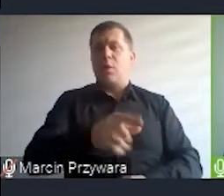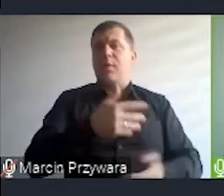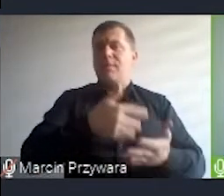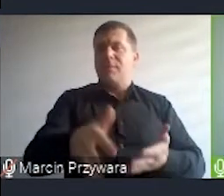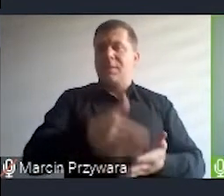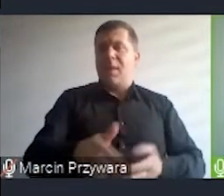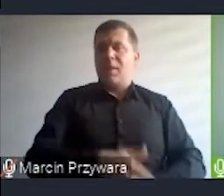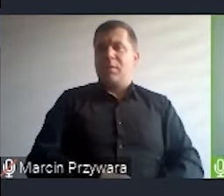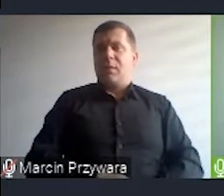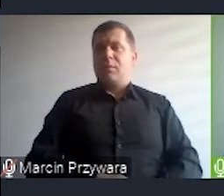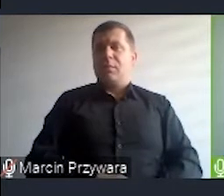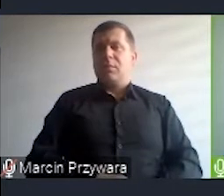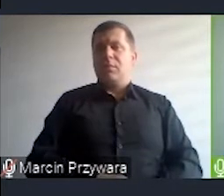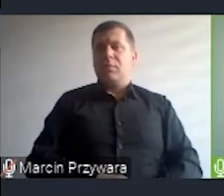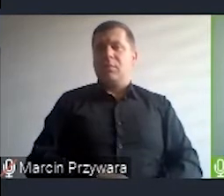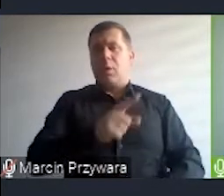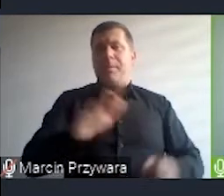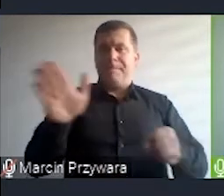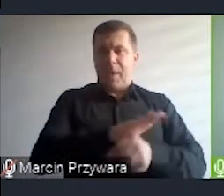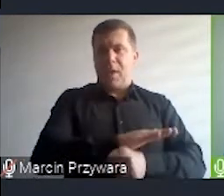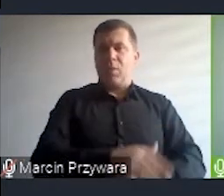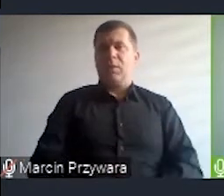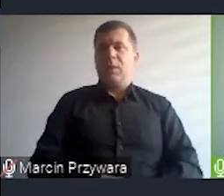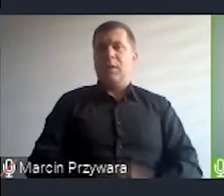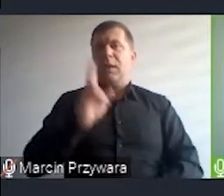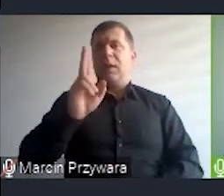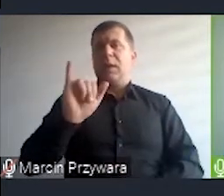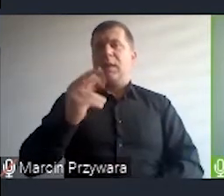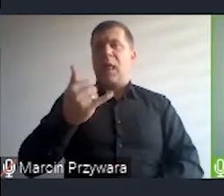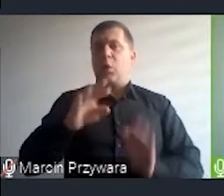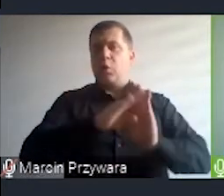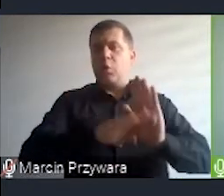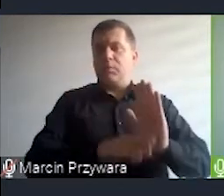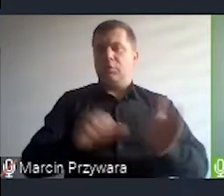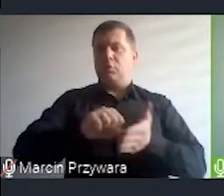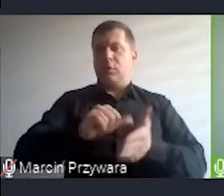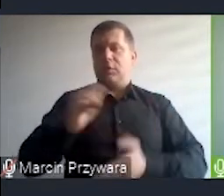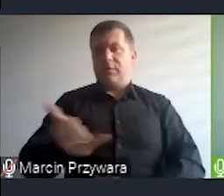który spełnia kryteria na przykład środka trwałego.